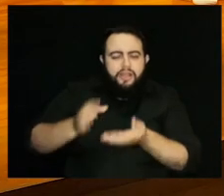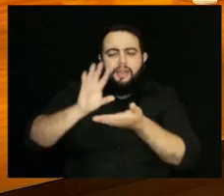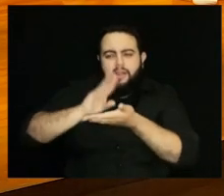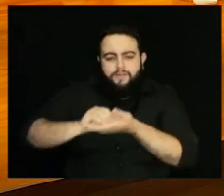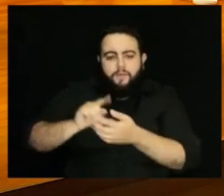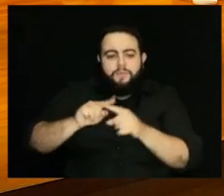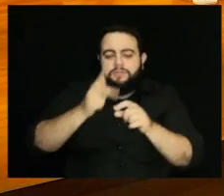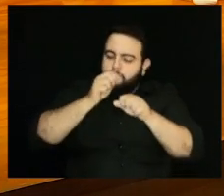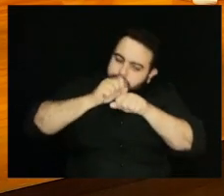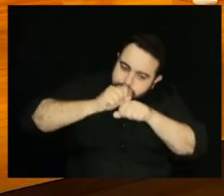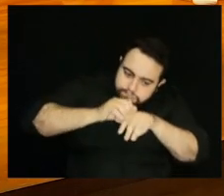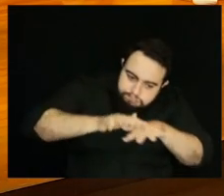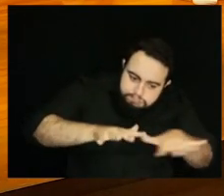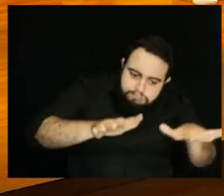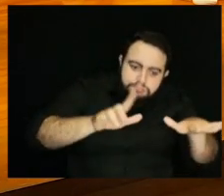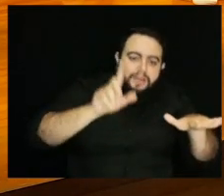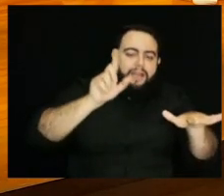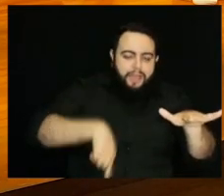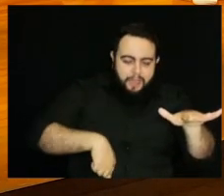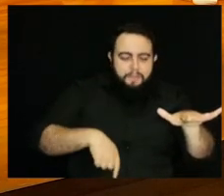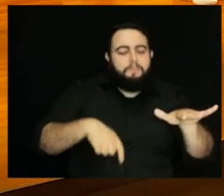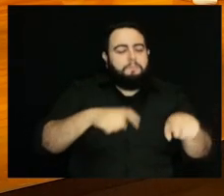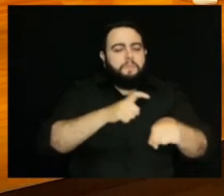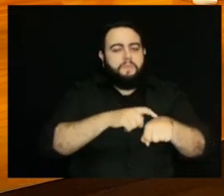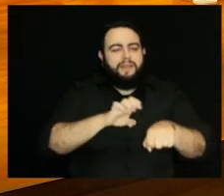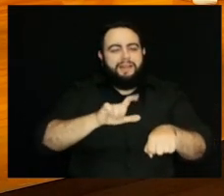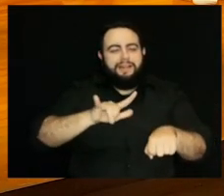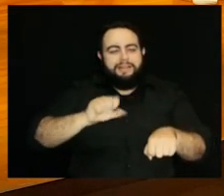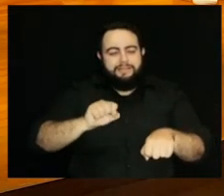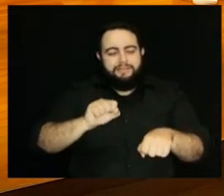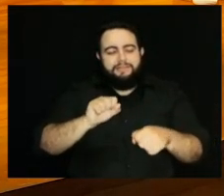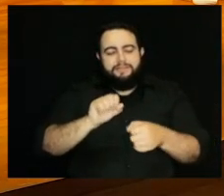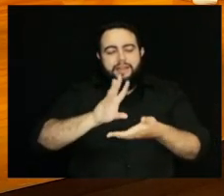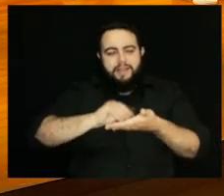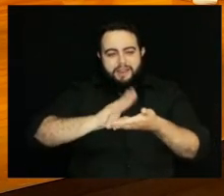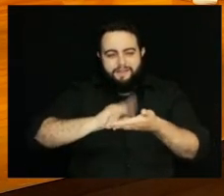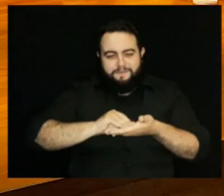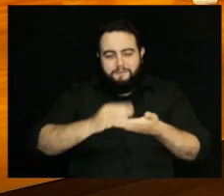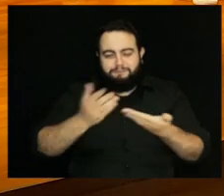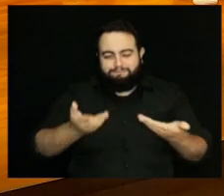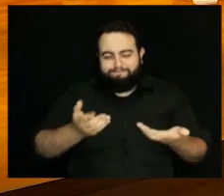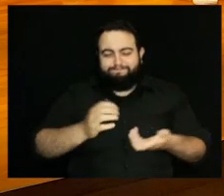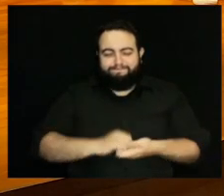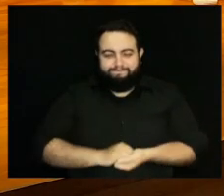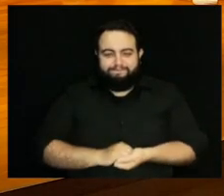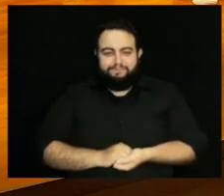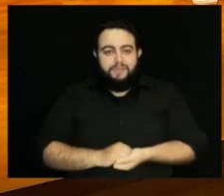gravou. Então tinha esse faro. E a Elis foi muito importante